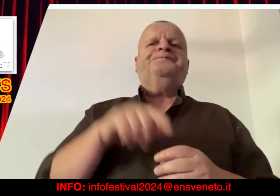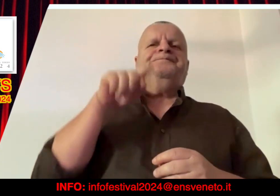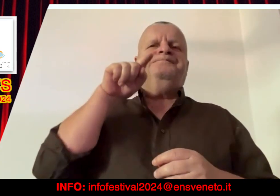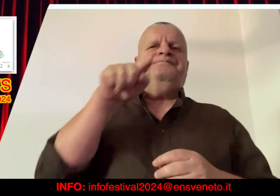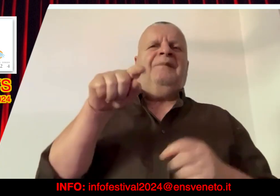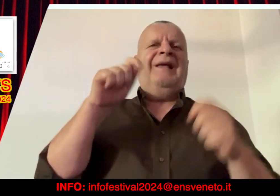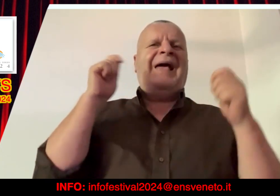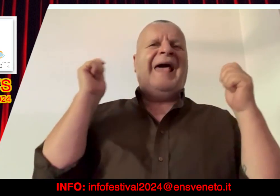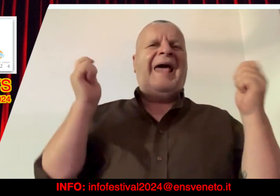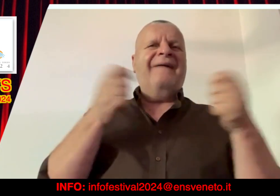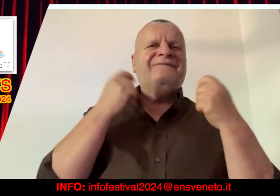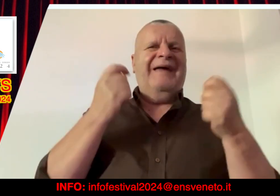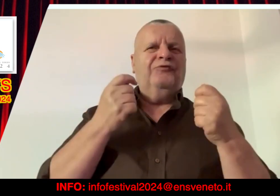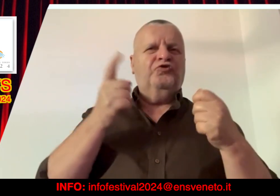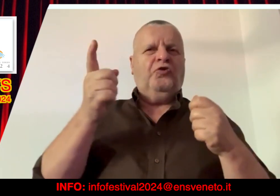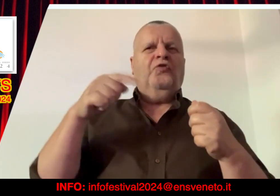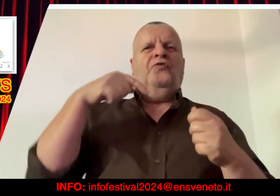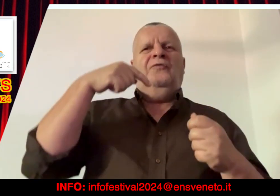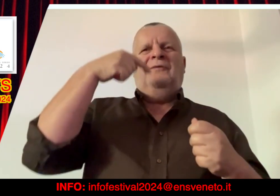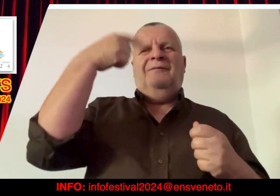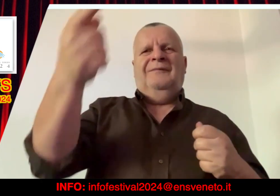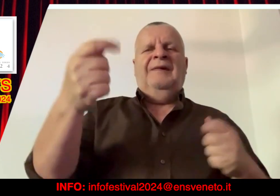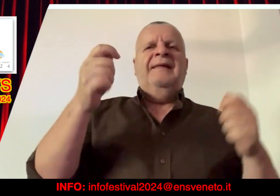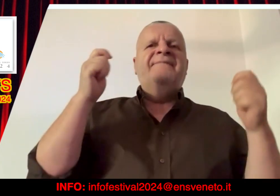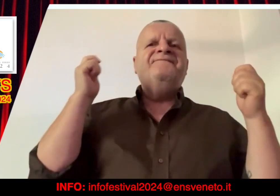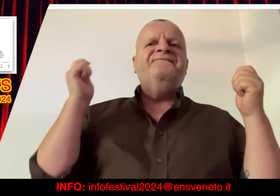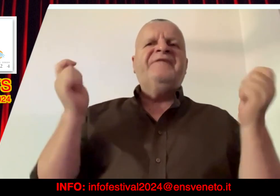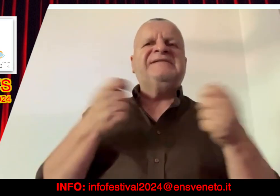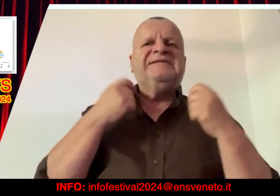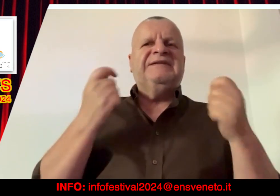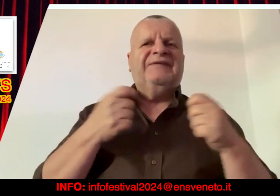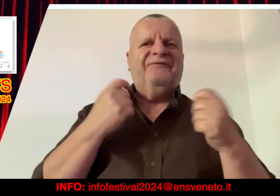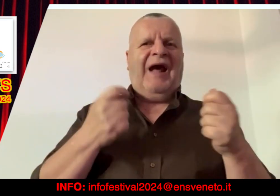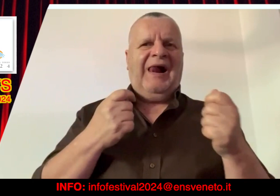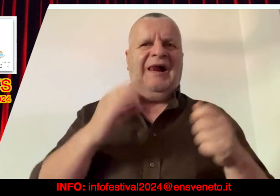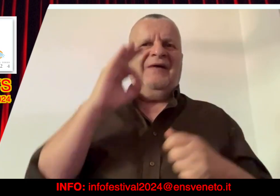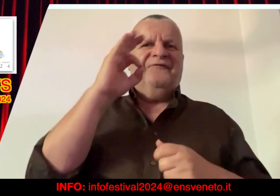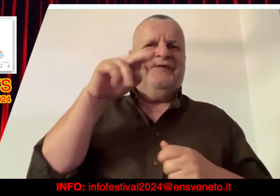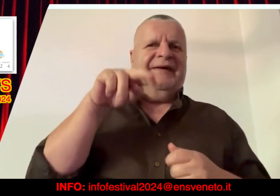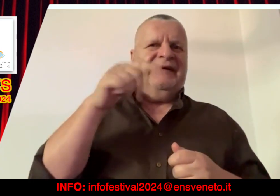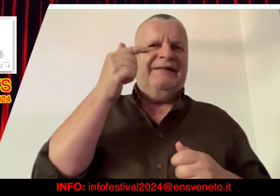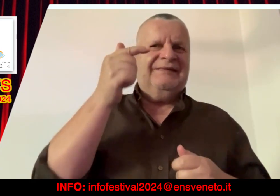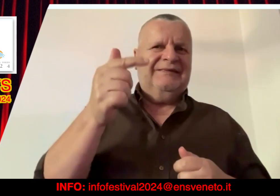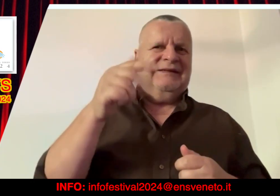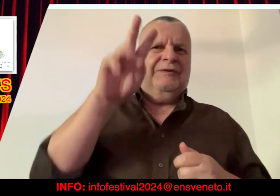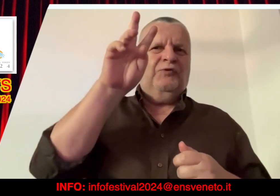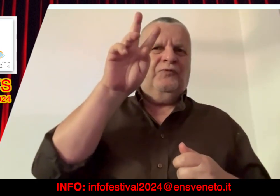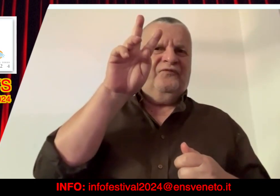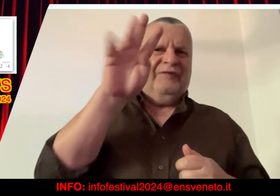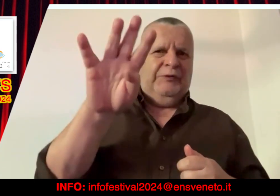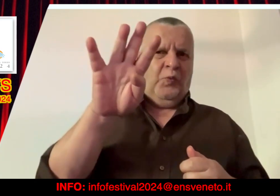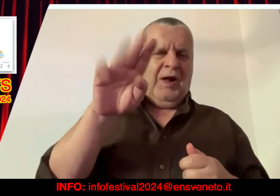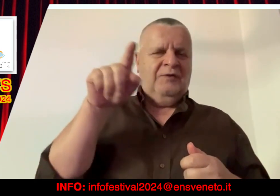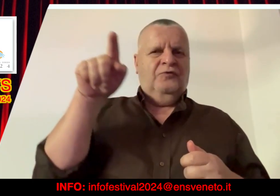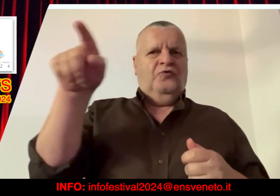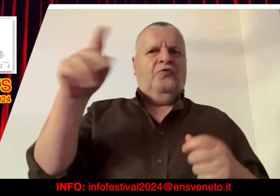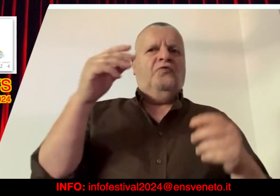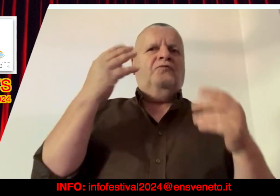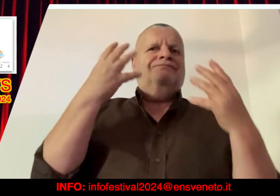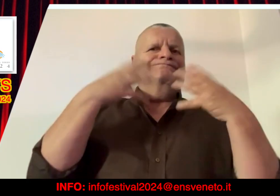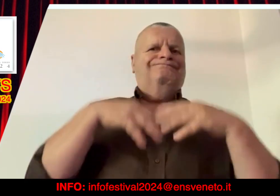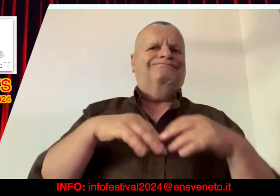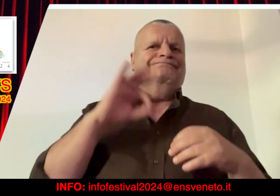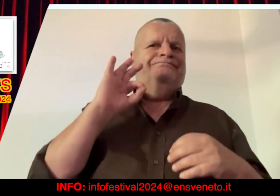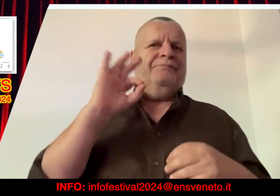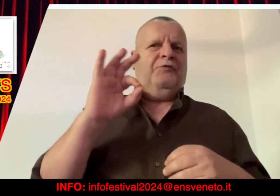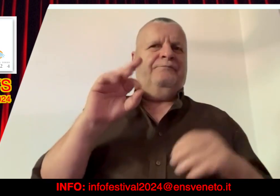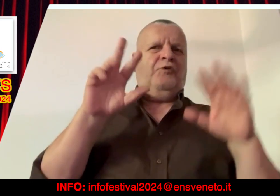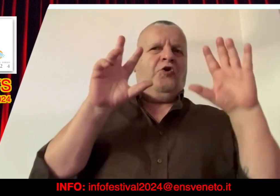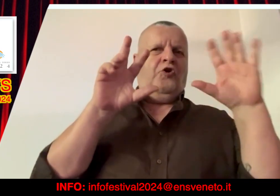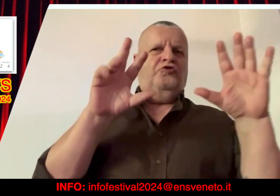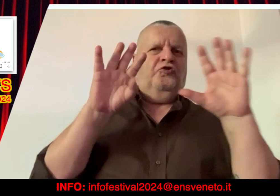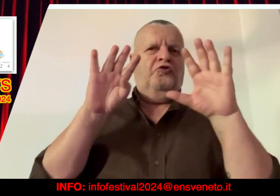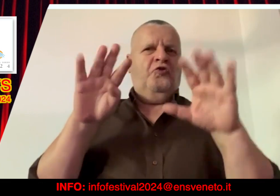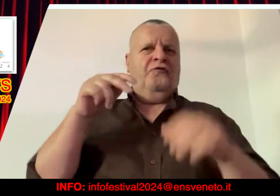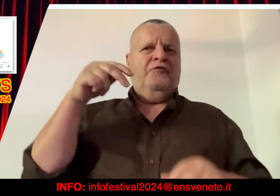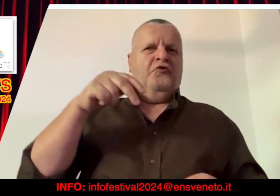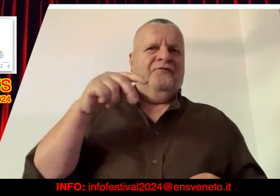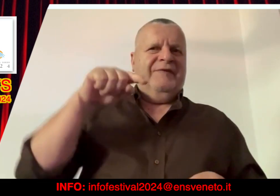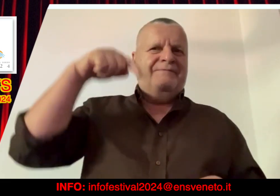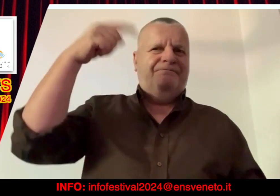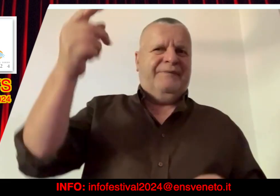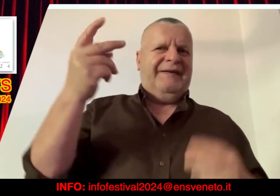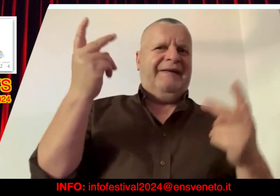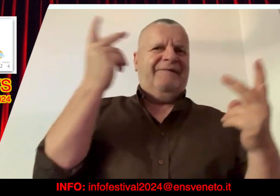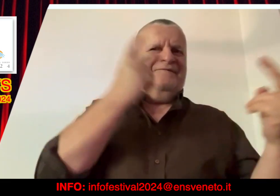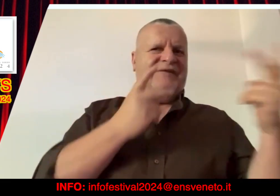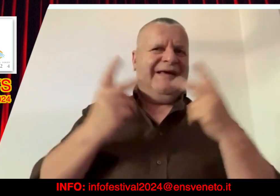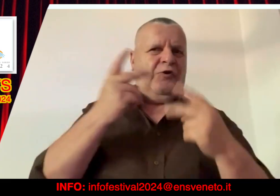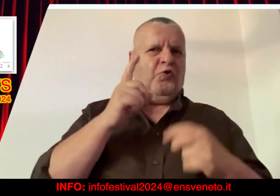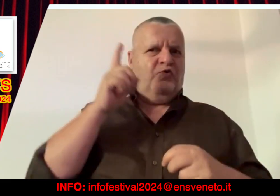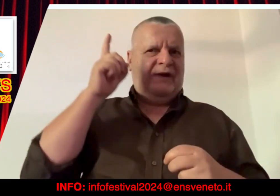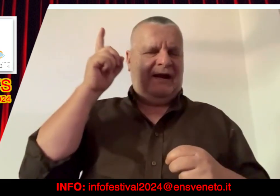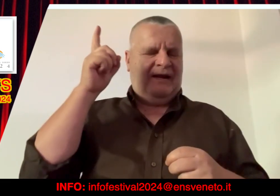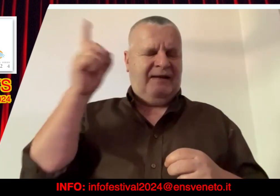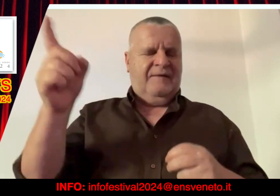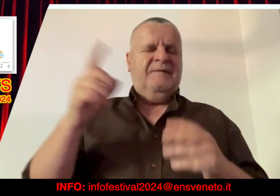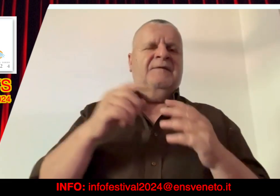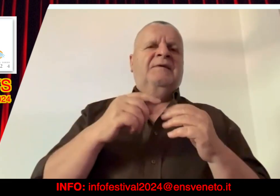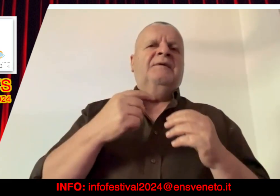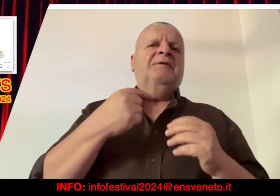che ci sarà l'evento FNTS 2024 che si svolgerà nei giorni 8-9 Novembre 2024 a Verona,